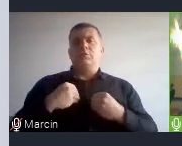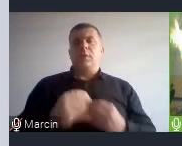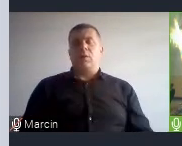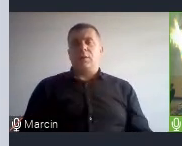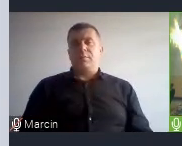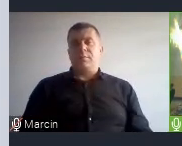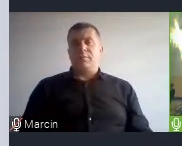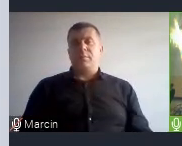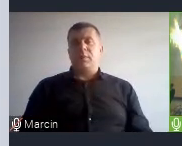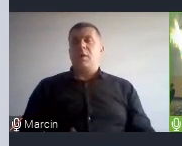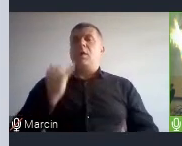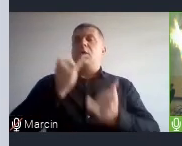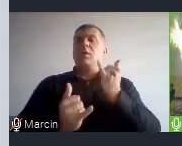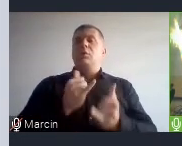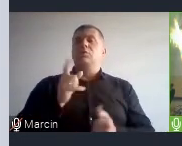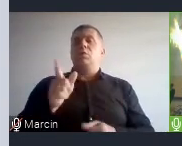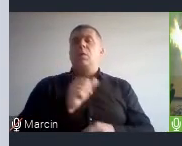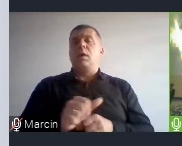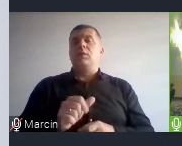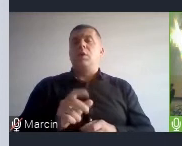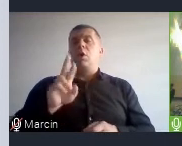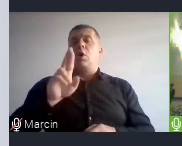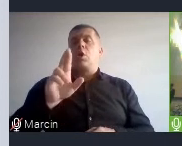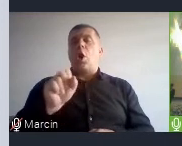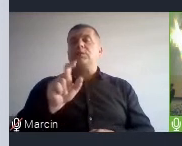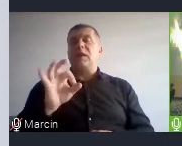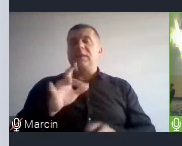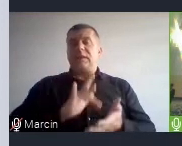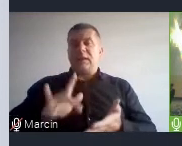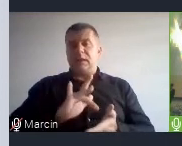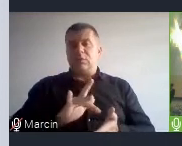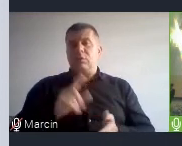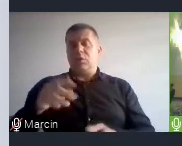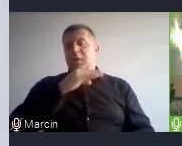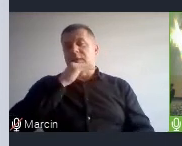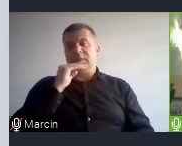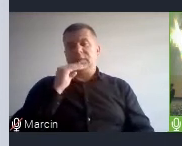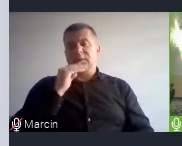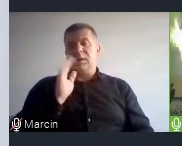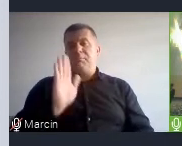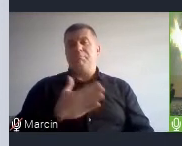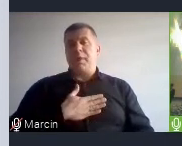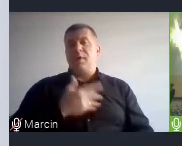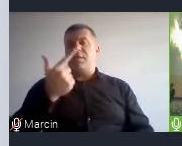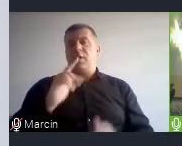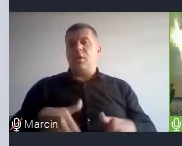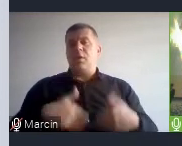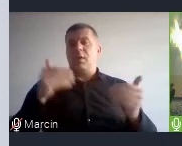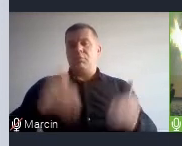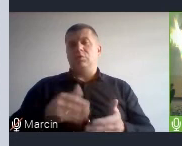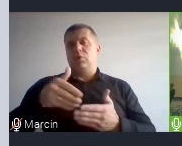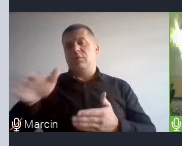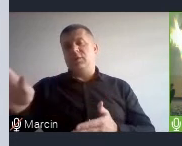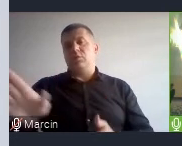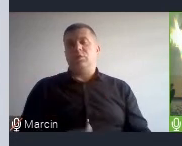Pani Bożeno, jeśli jest to rozeznanie rynku, to wystarczy, że ma pani dwie oferty, może pani zatem tę ofertę wykluczyć.